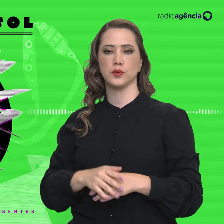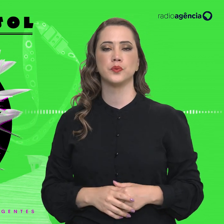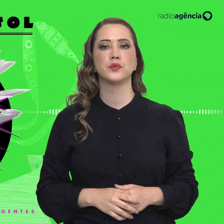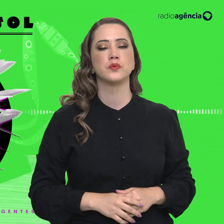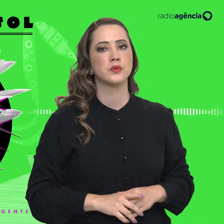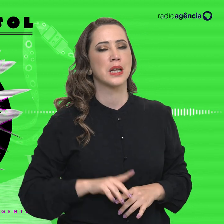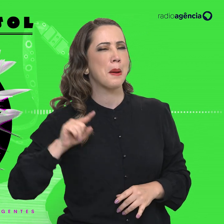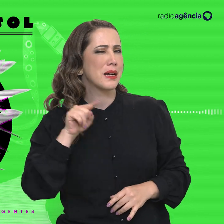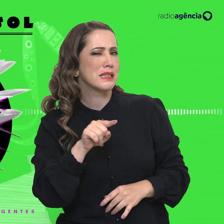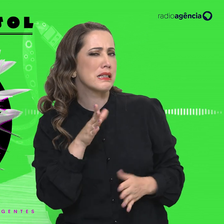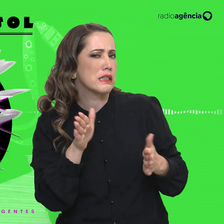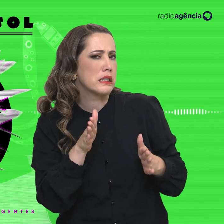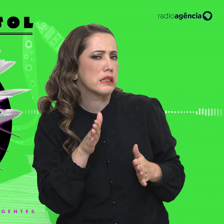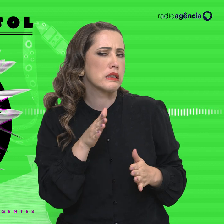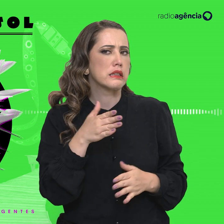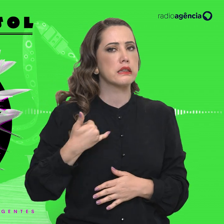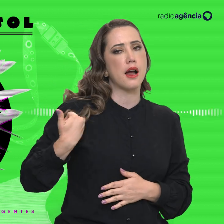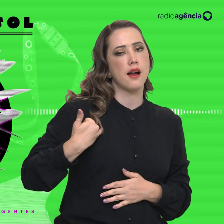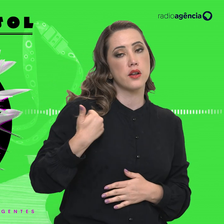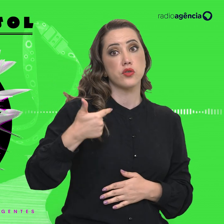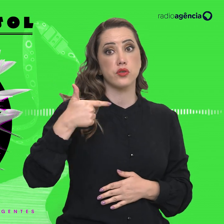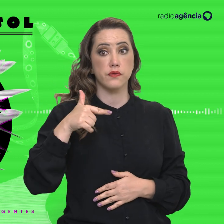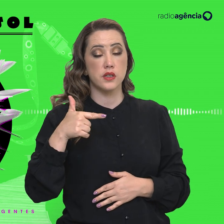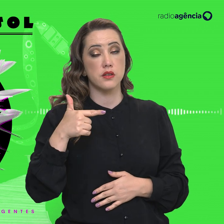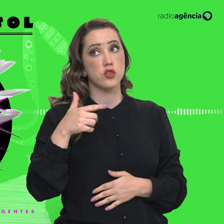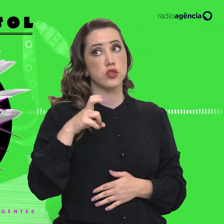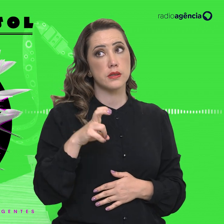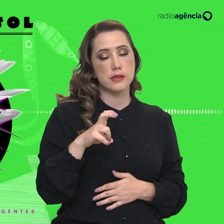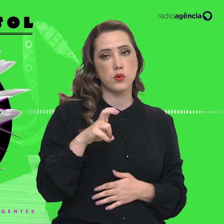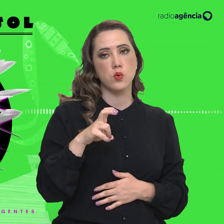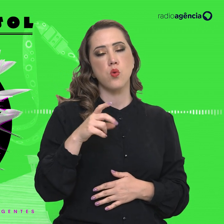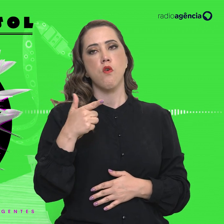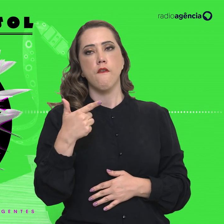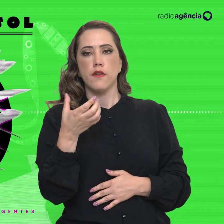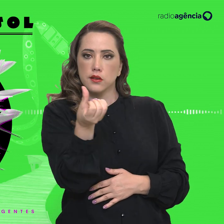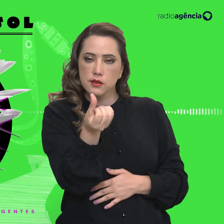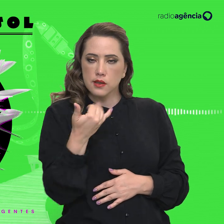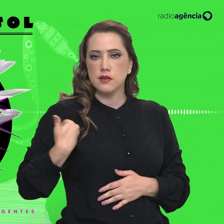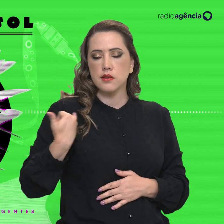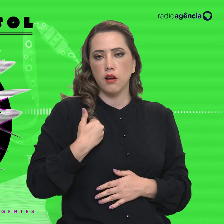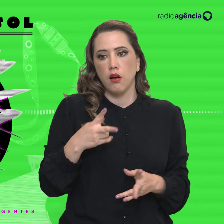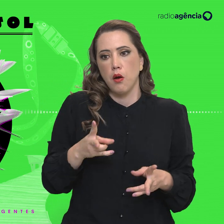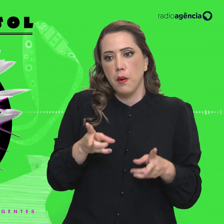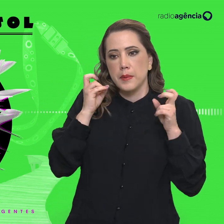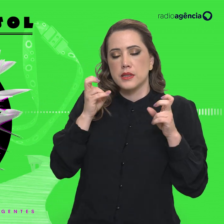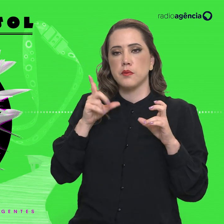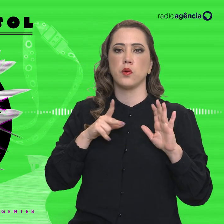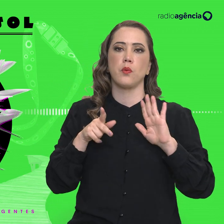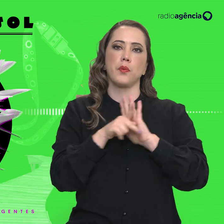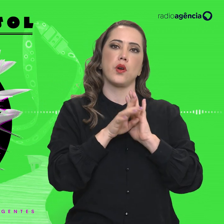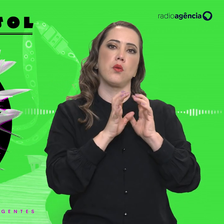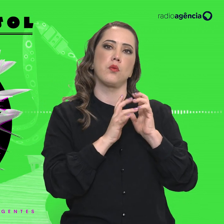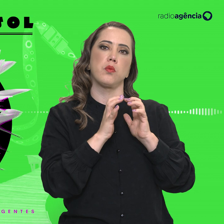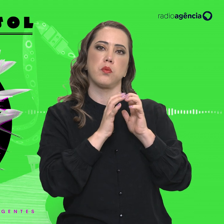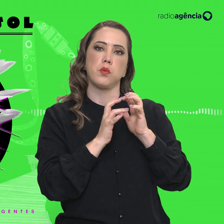[Leyberson] Mas ali, entre os 25 e 26 anos, em meio à pandemia, o Pedro confirmou o laudo de uma neurodivergência. [tv sai do ar e breve silêncio] 🎶